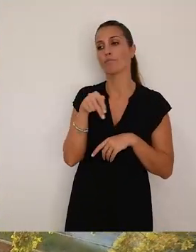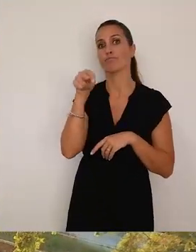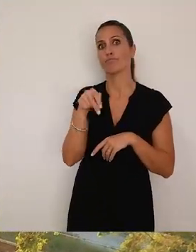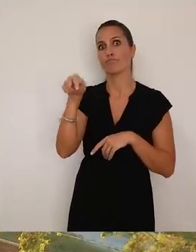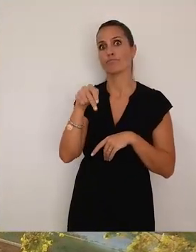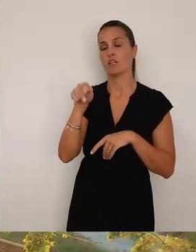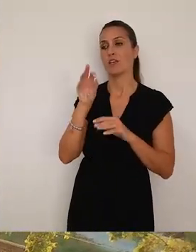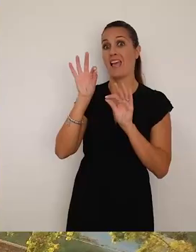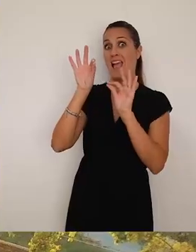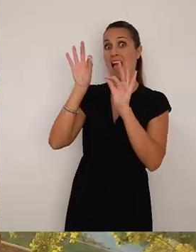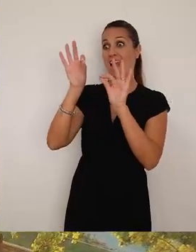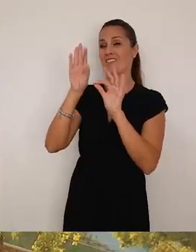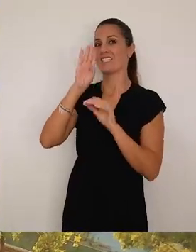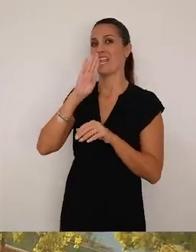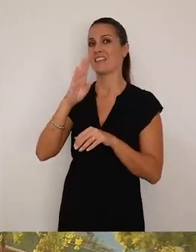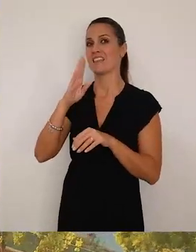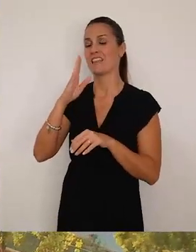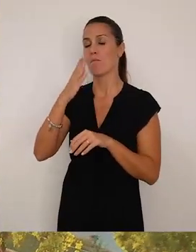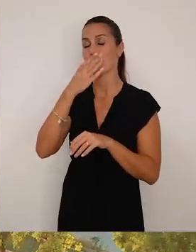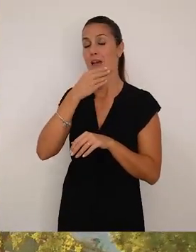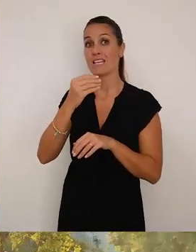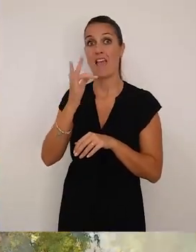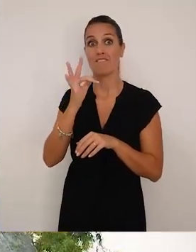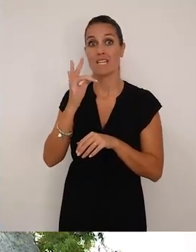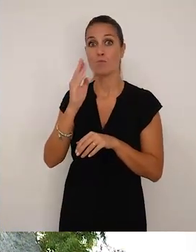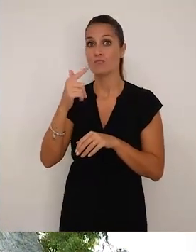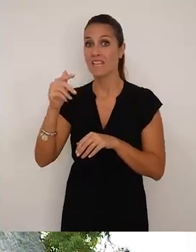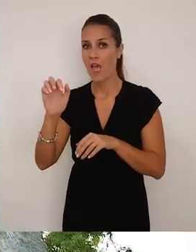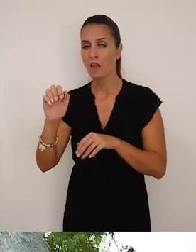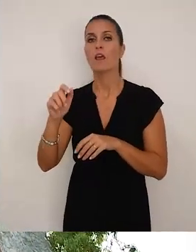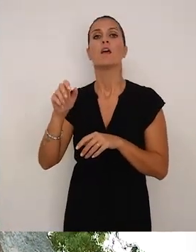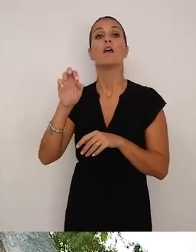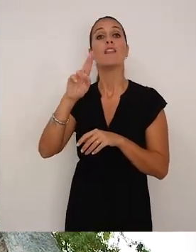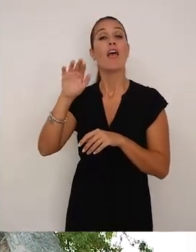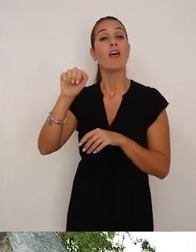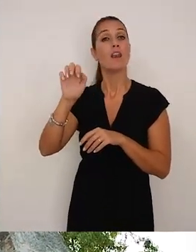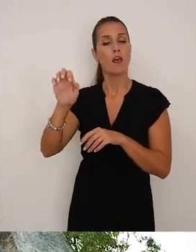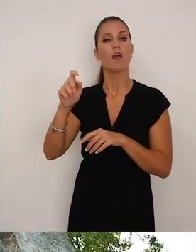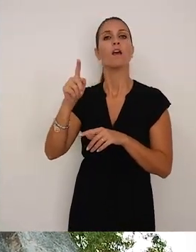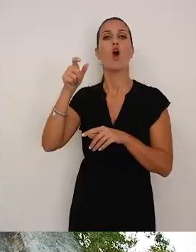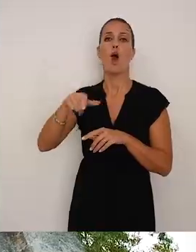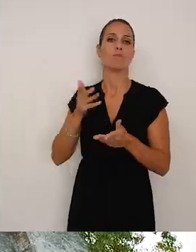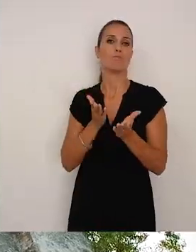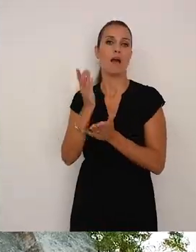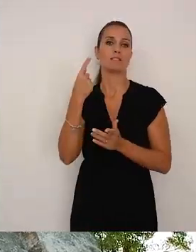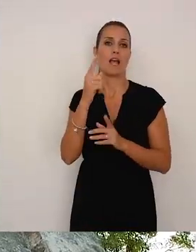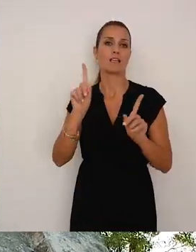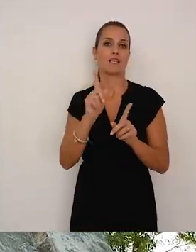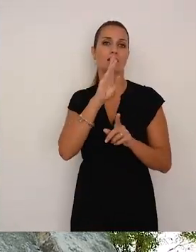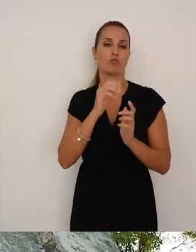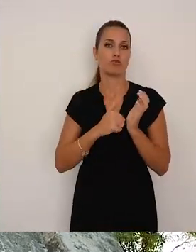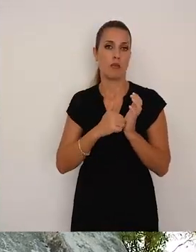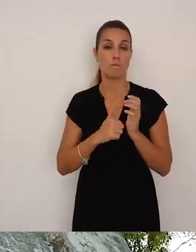si muovevano alla volta del Santuario di Santa Maria de Finibus Terrae.